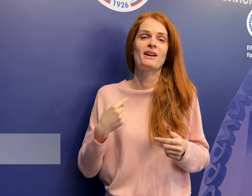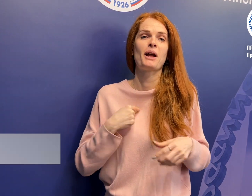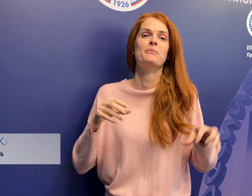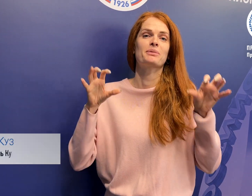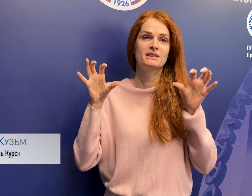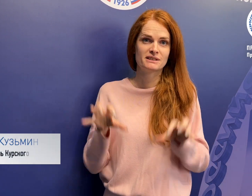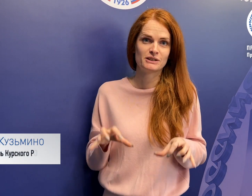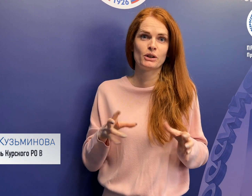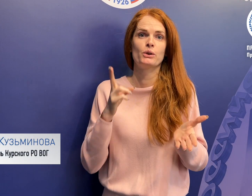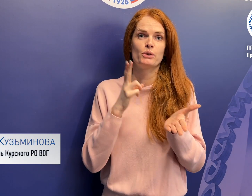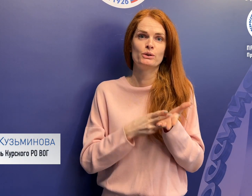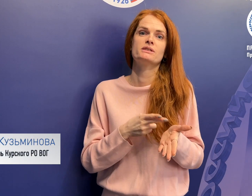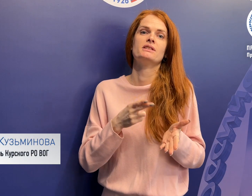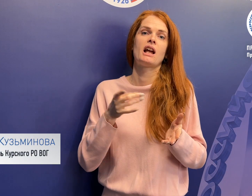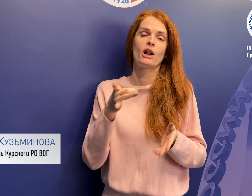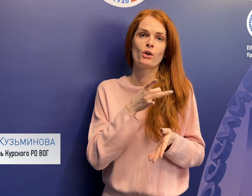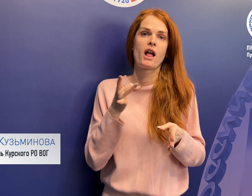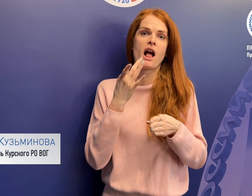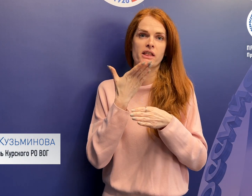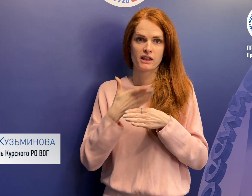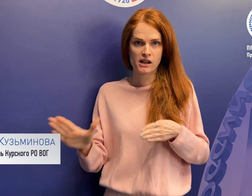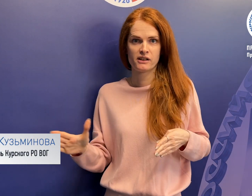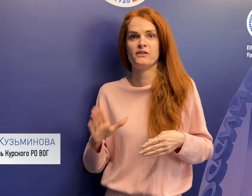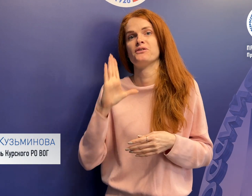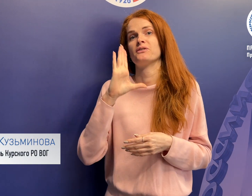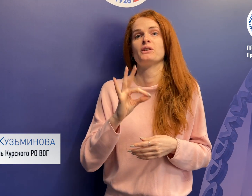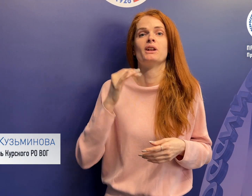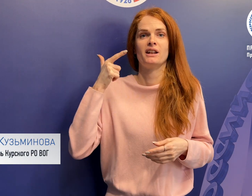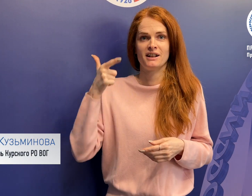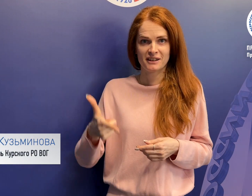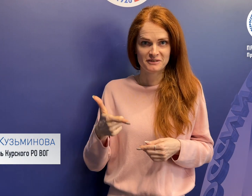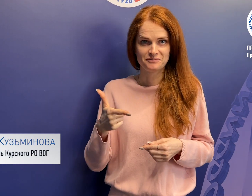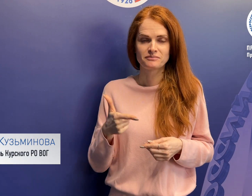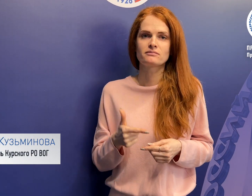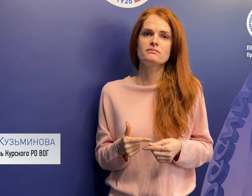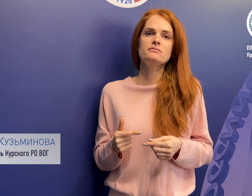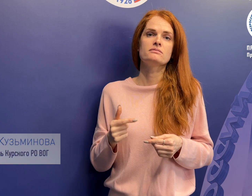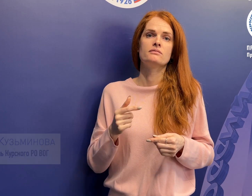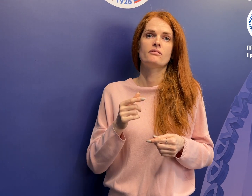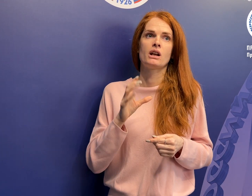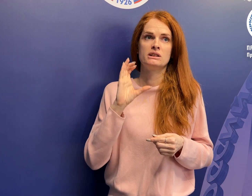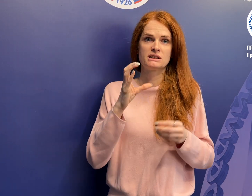Я председатель Курского регионального отделения ВОГ.